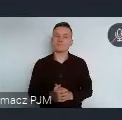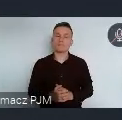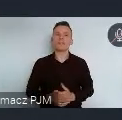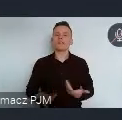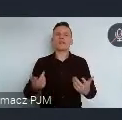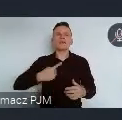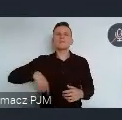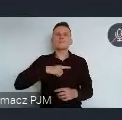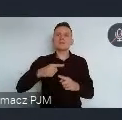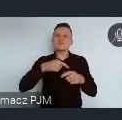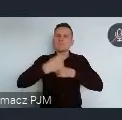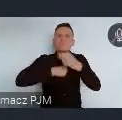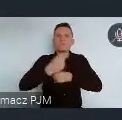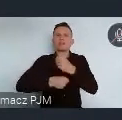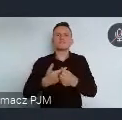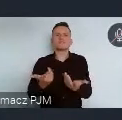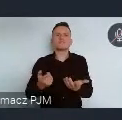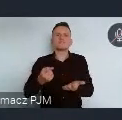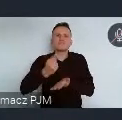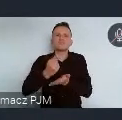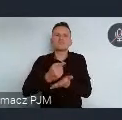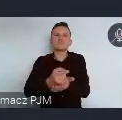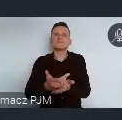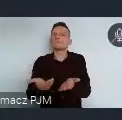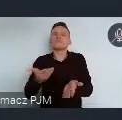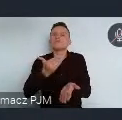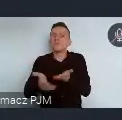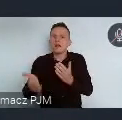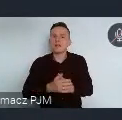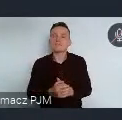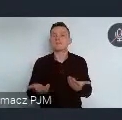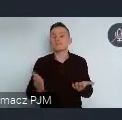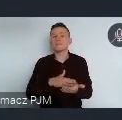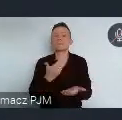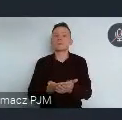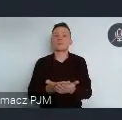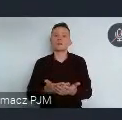Przede wszystkim łączymy miejscowości w powiecie rawickim